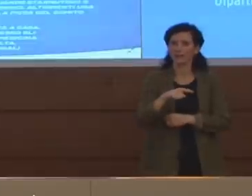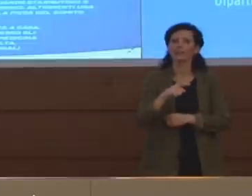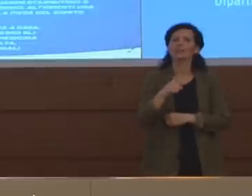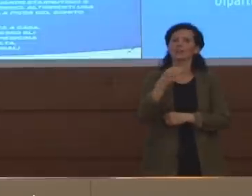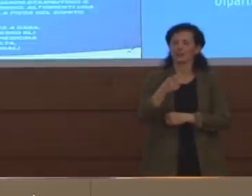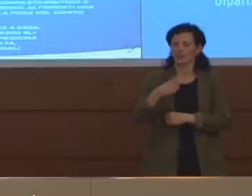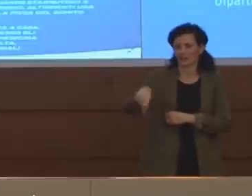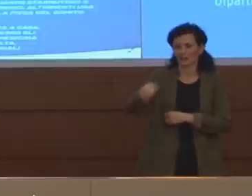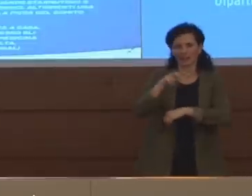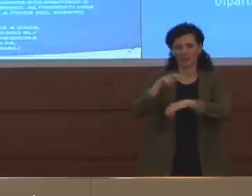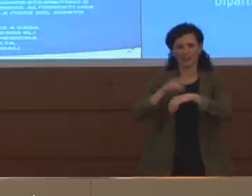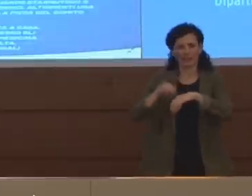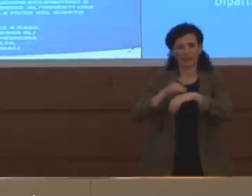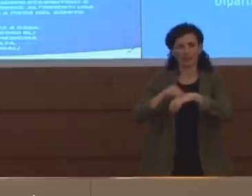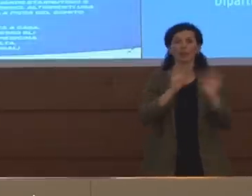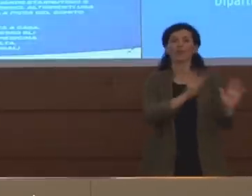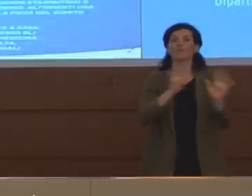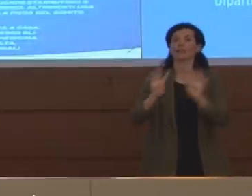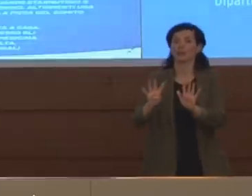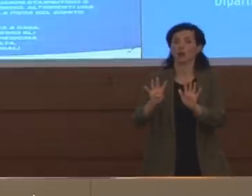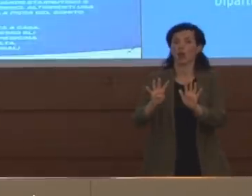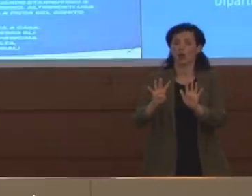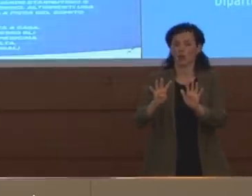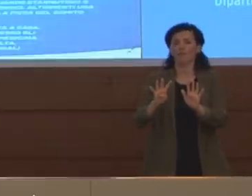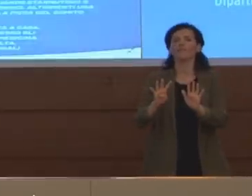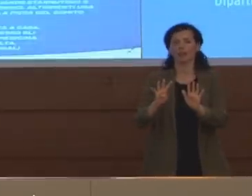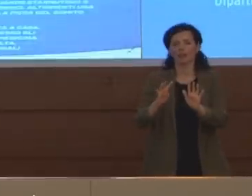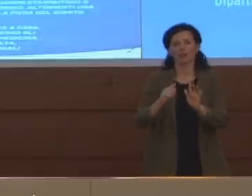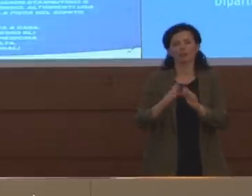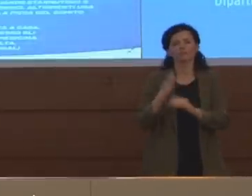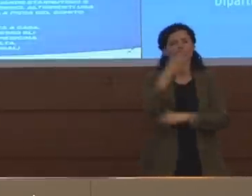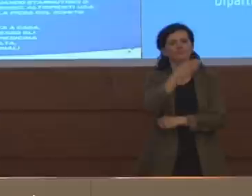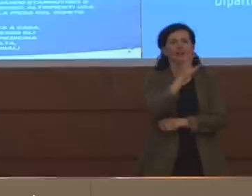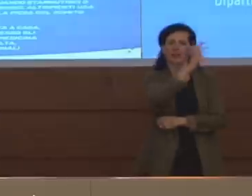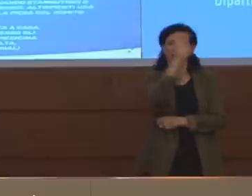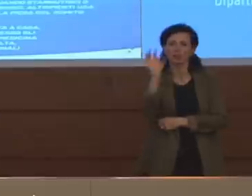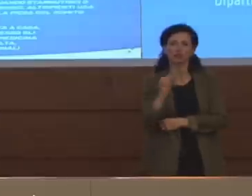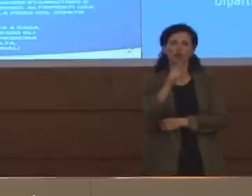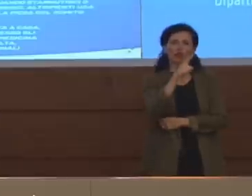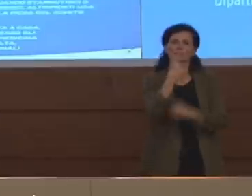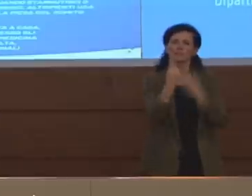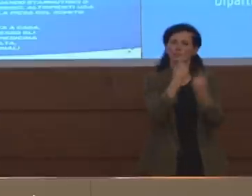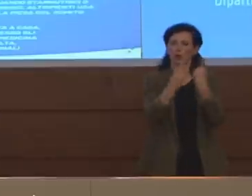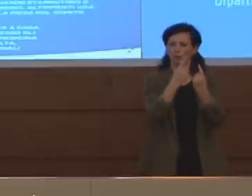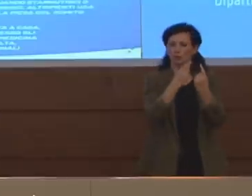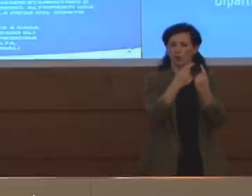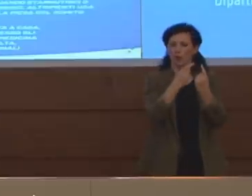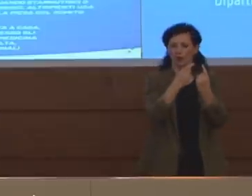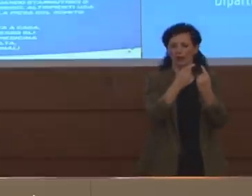Sono 99 infermieri che andranno nella regioni maggiormente colpite dal coronavirus.